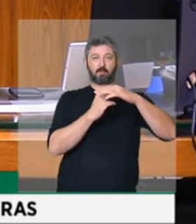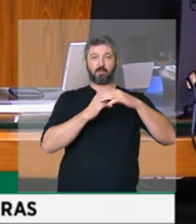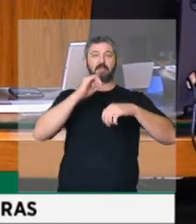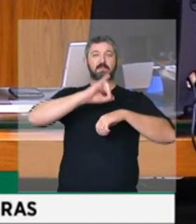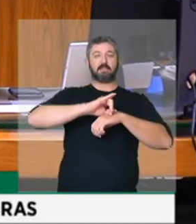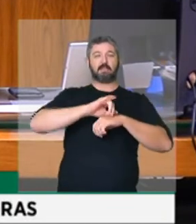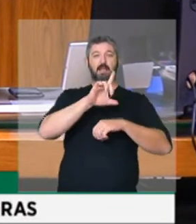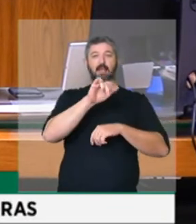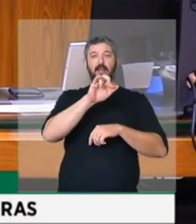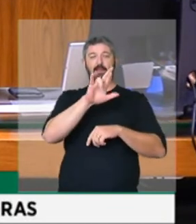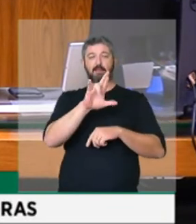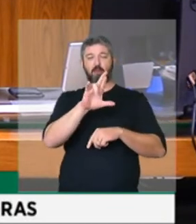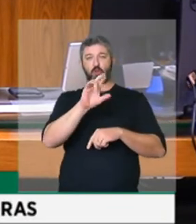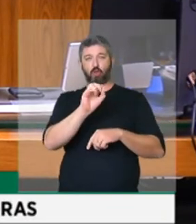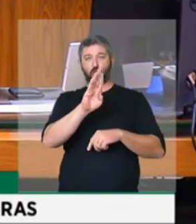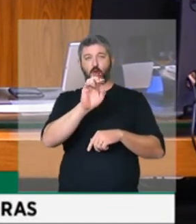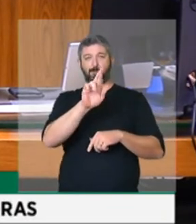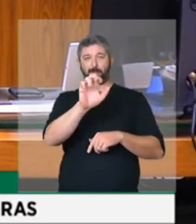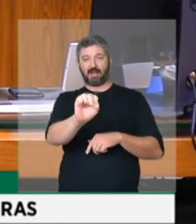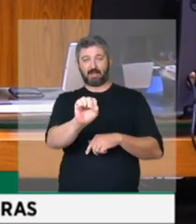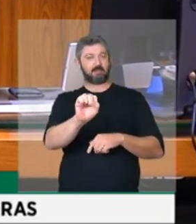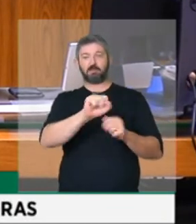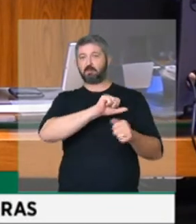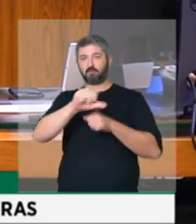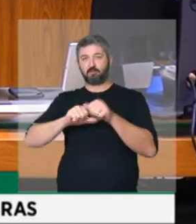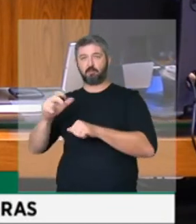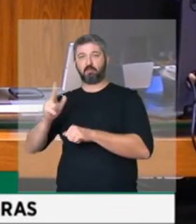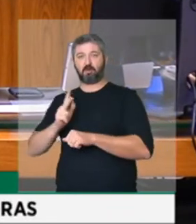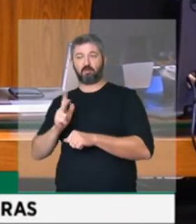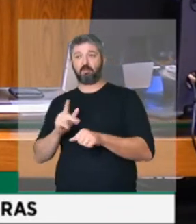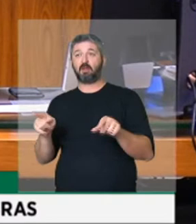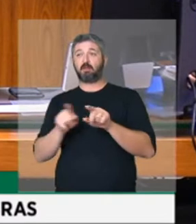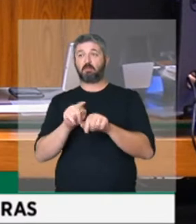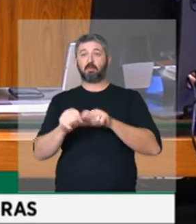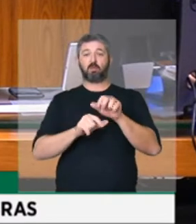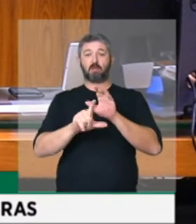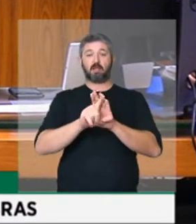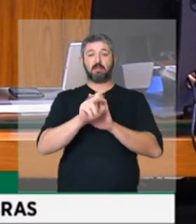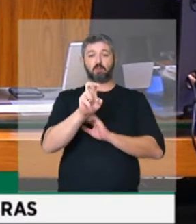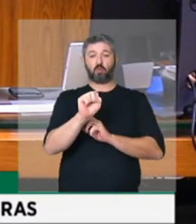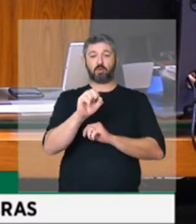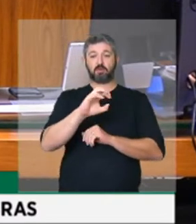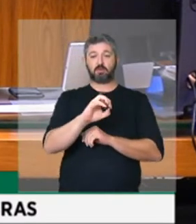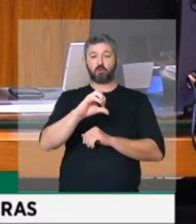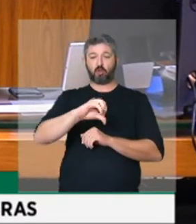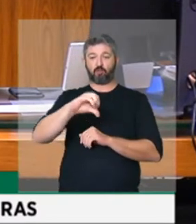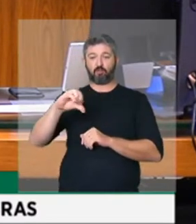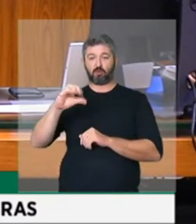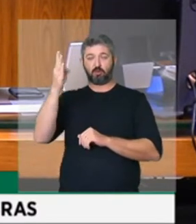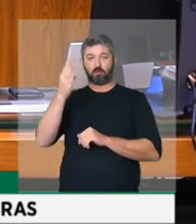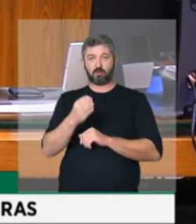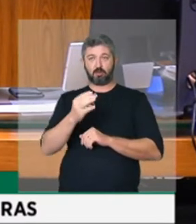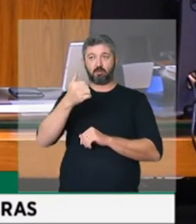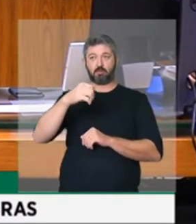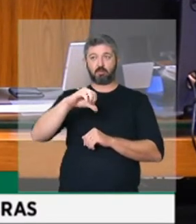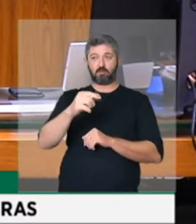DESESTATIZAÇÃO DA EMPRESA E CENTRAIS ELÉTRICAS BRASILEIRAS SA ELETROBRAS E ALTERA A LEI N °. 5899 DE 5